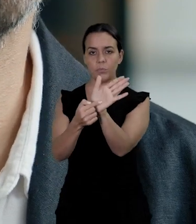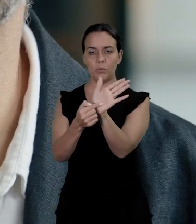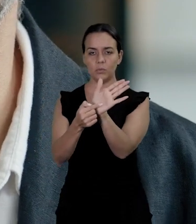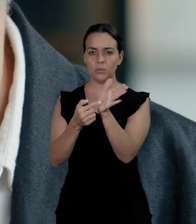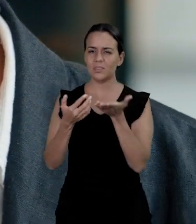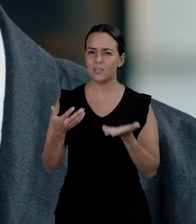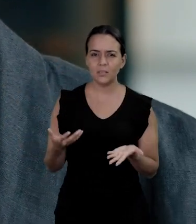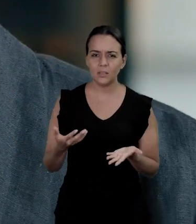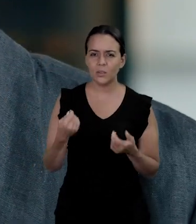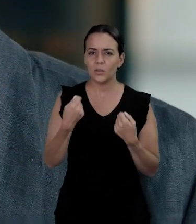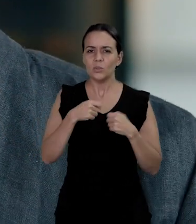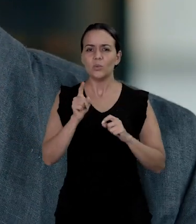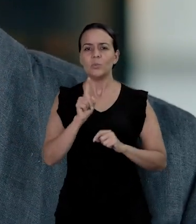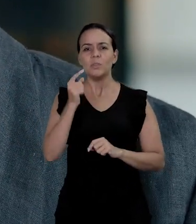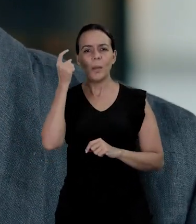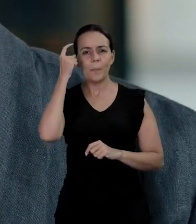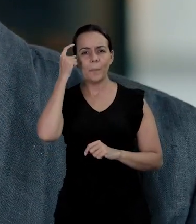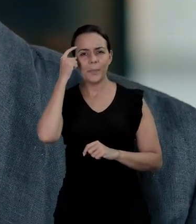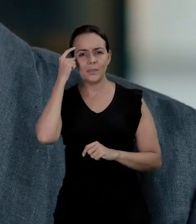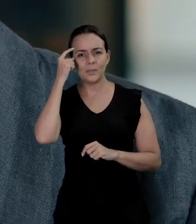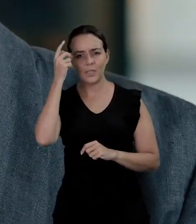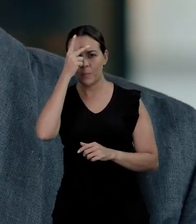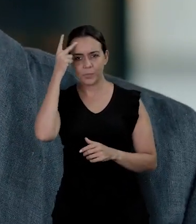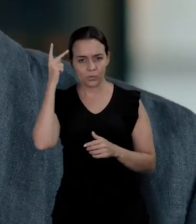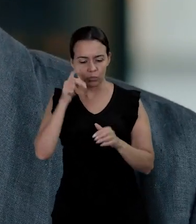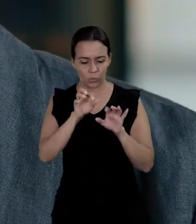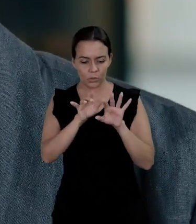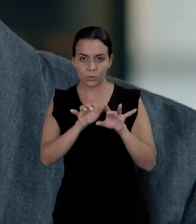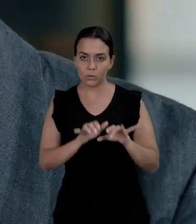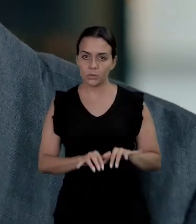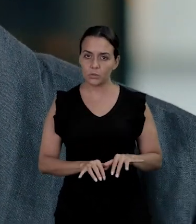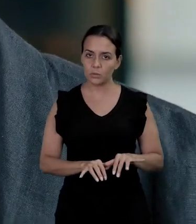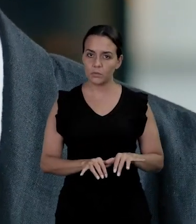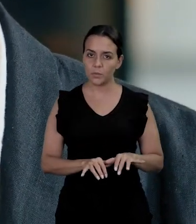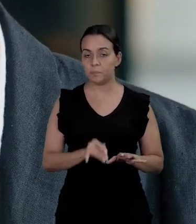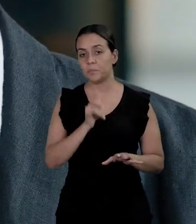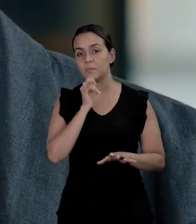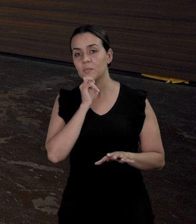Então, já tem bots que são repórteres de esporte, por exemplo.